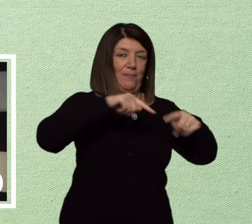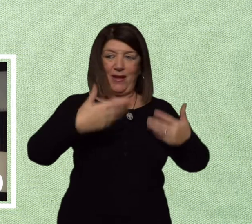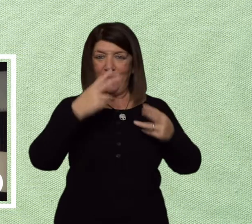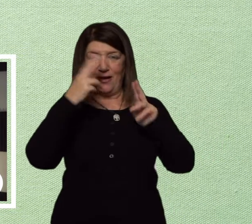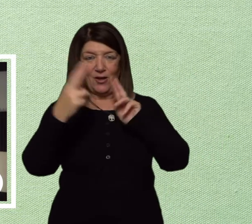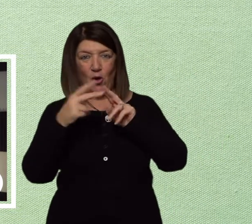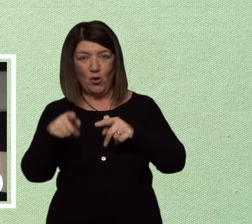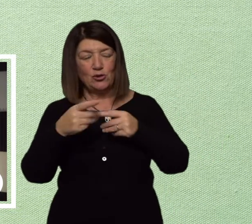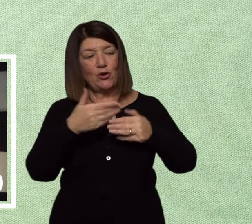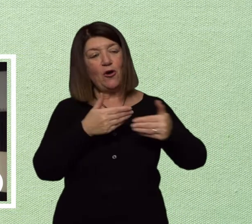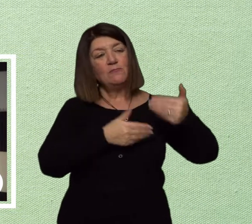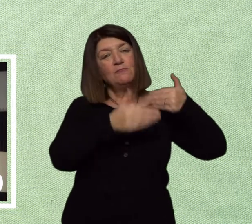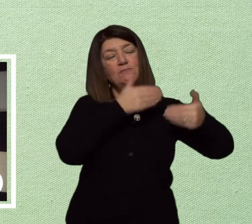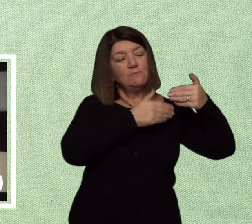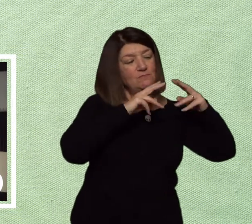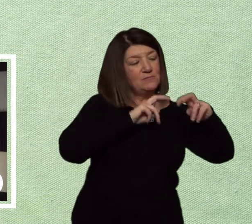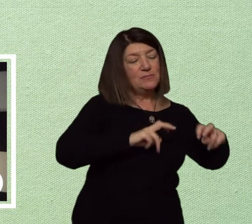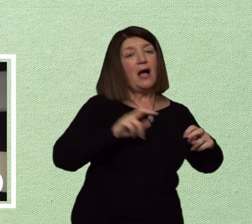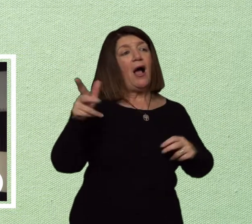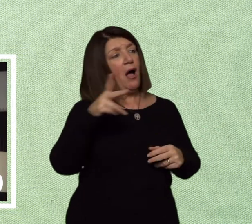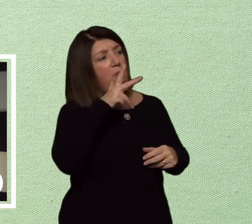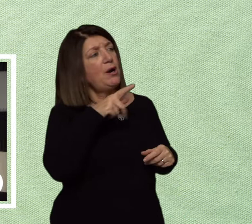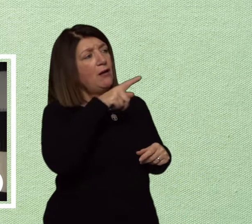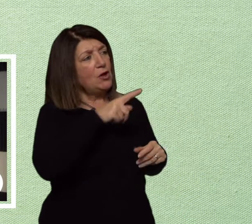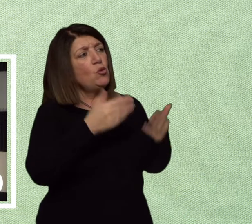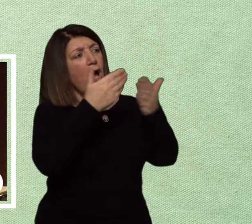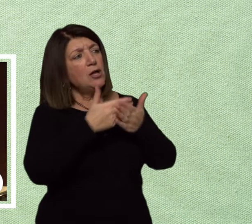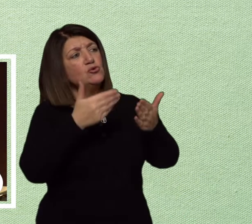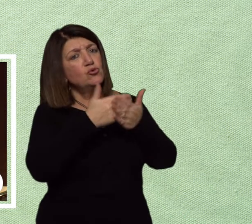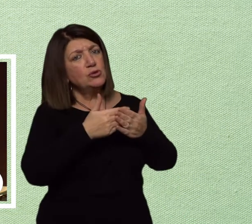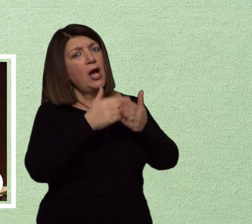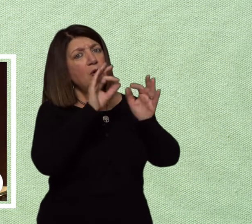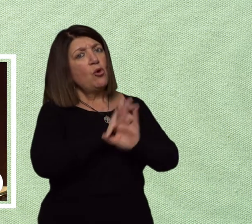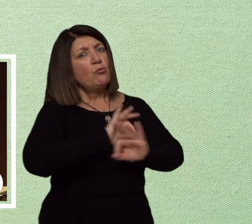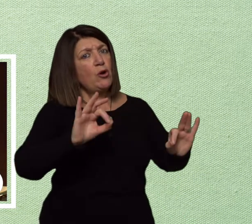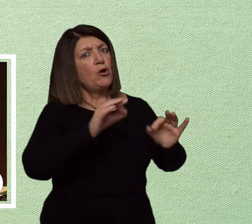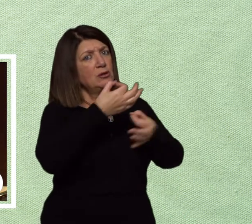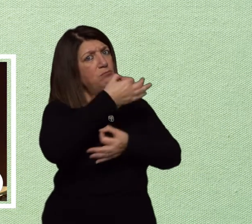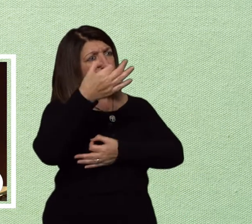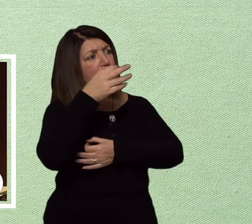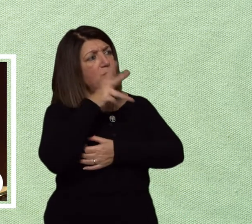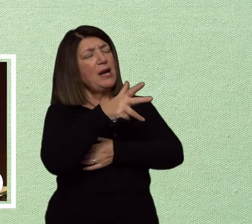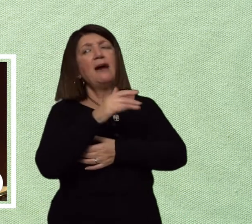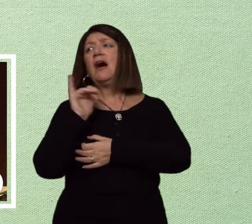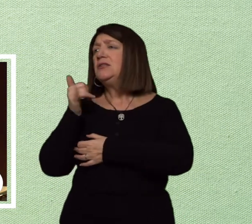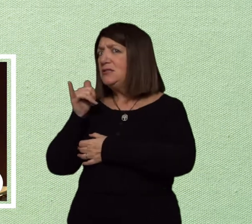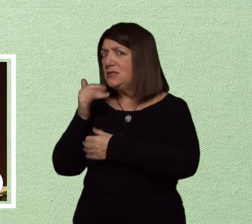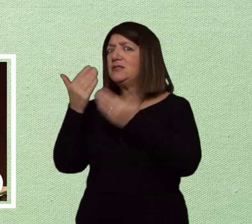E ti sei documentata bene - Beh si, mi sono documentata bene, poteva andare peggio mi